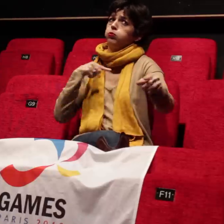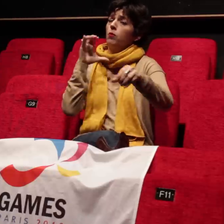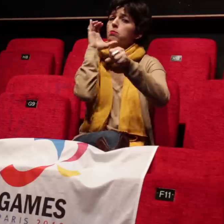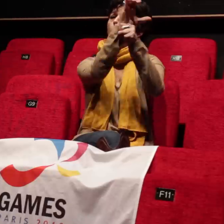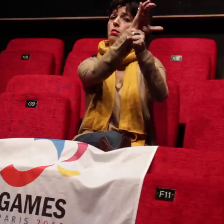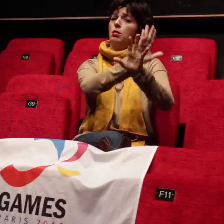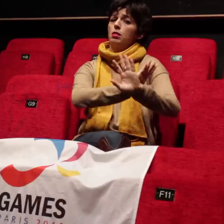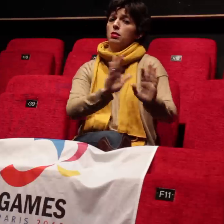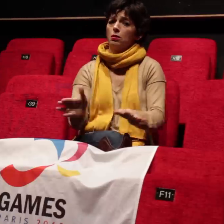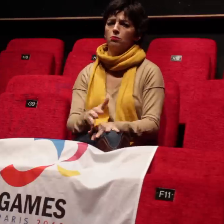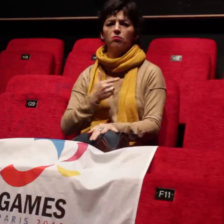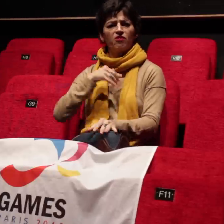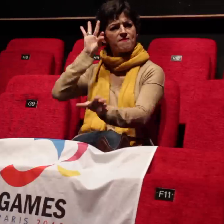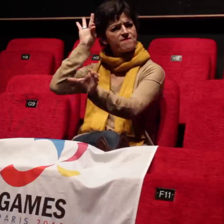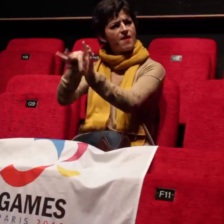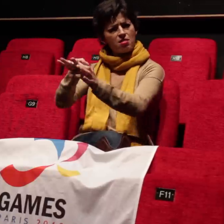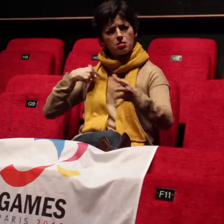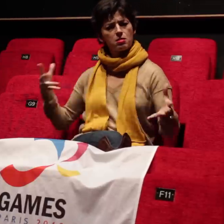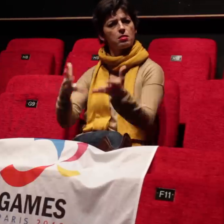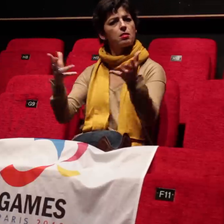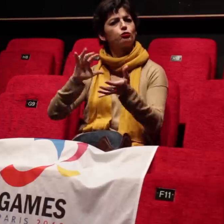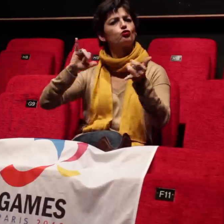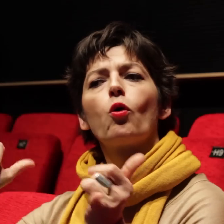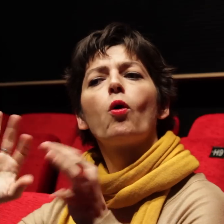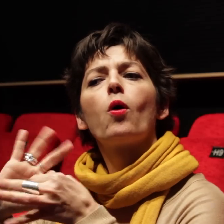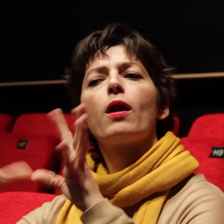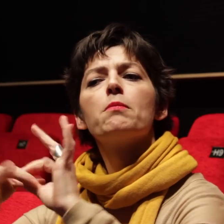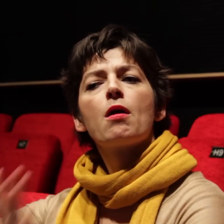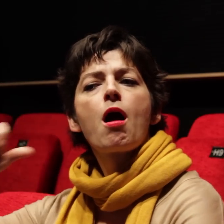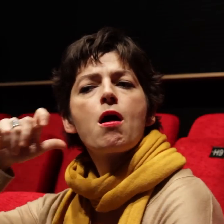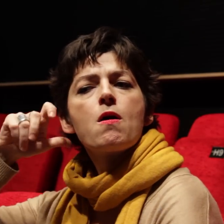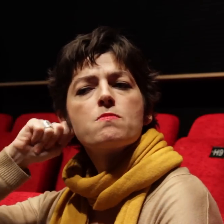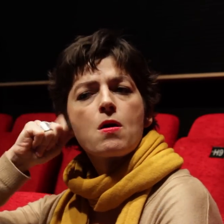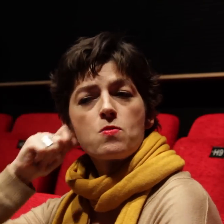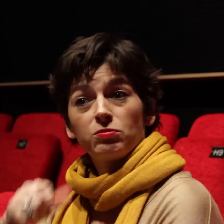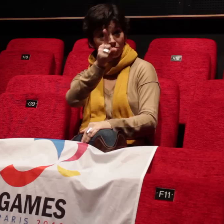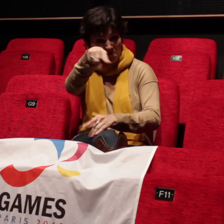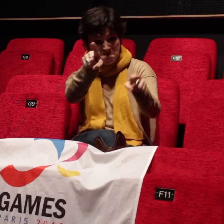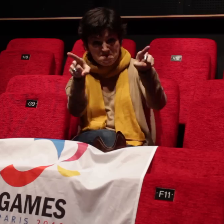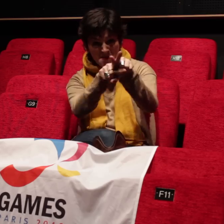Donc je soutiens les GayGames à Paris en 2018.